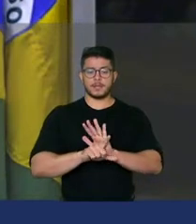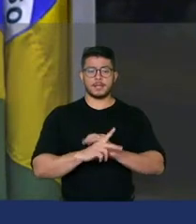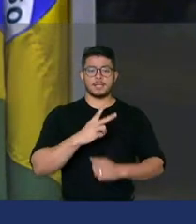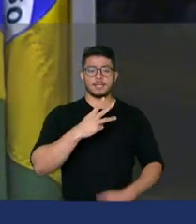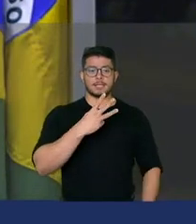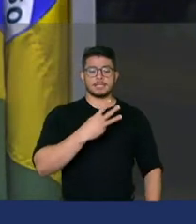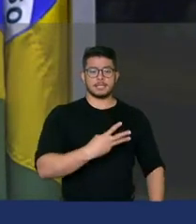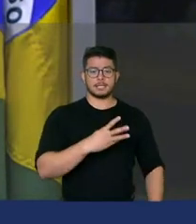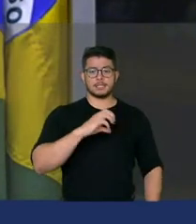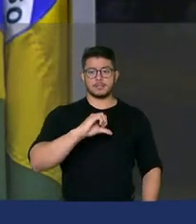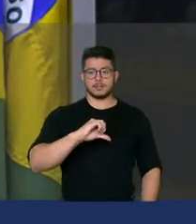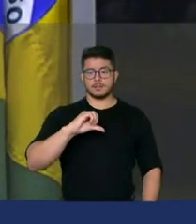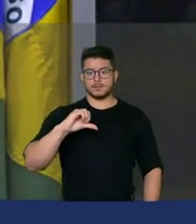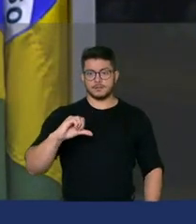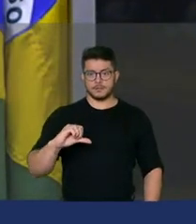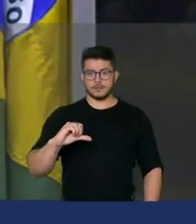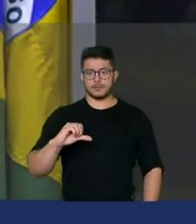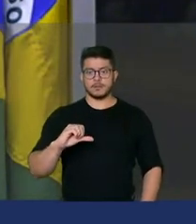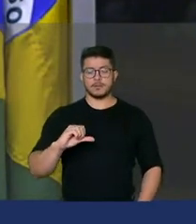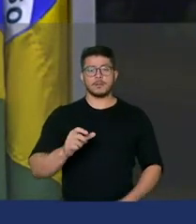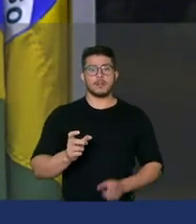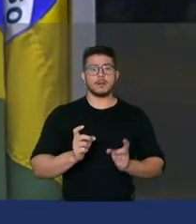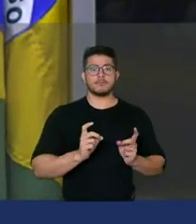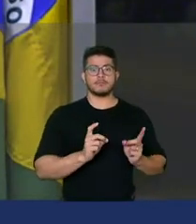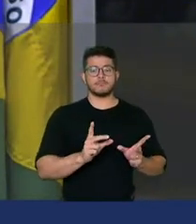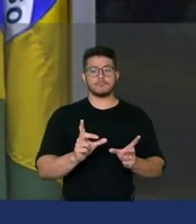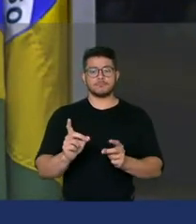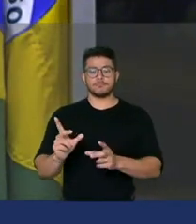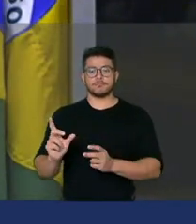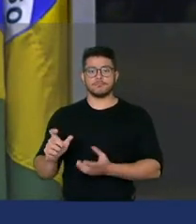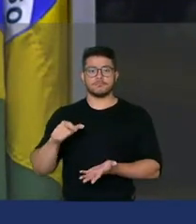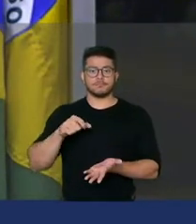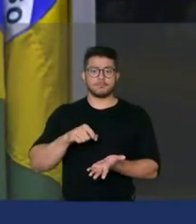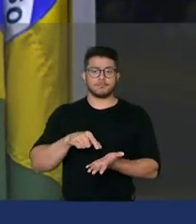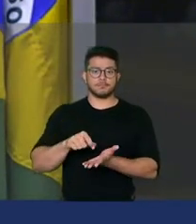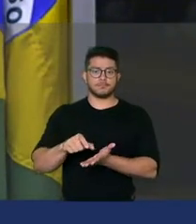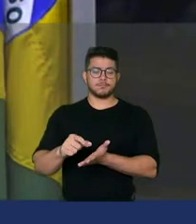COMISSÃO O PL 399 QUE DATA DO MARCO... REGULATÓRIO DO